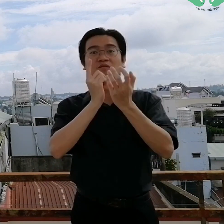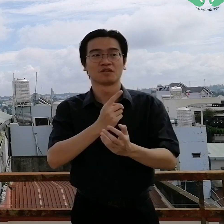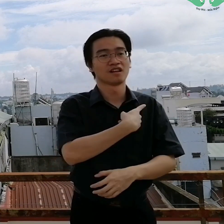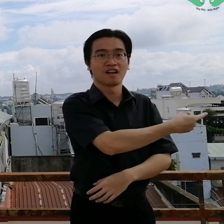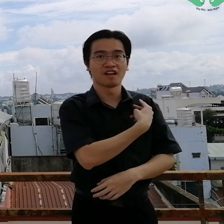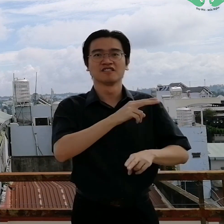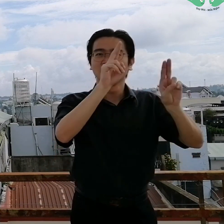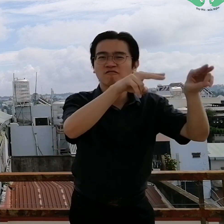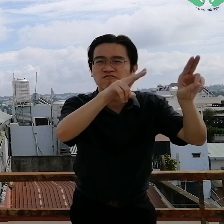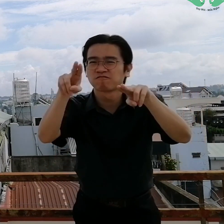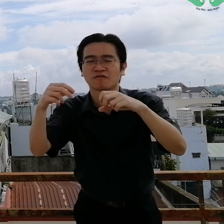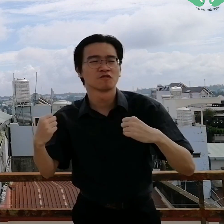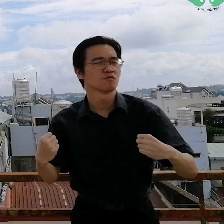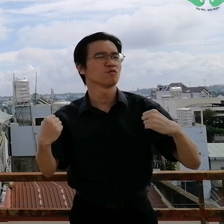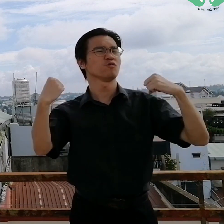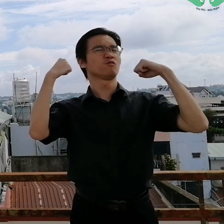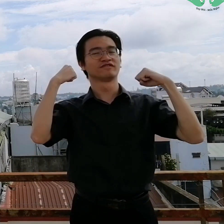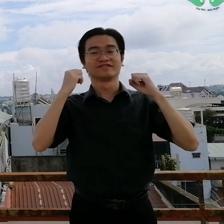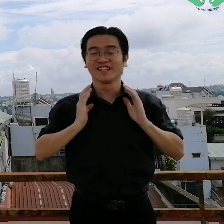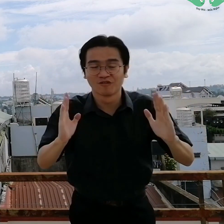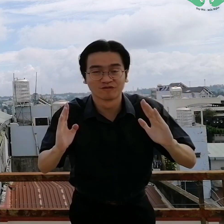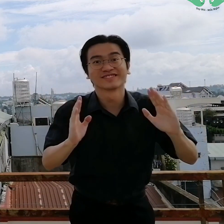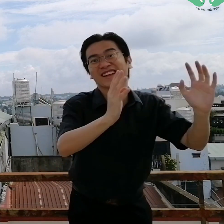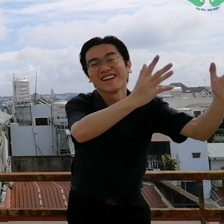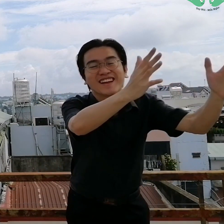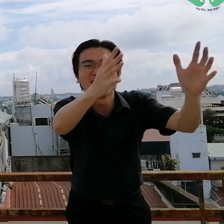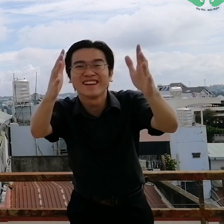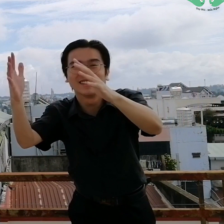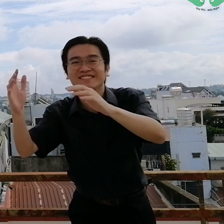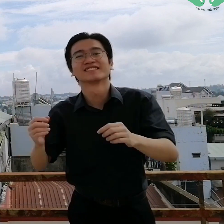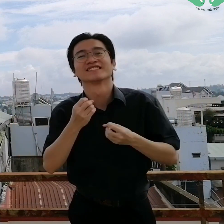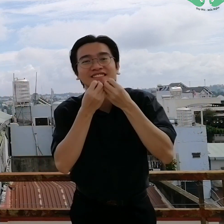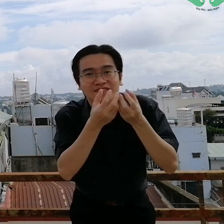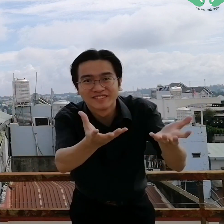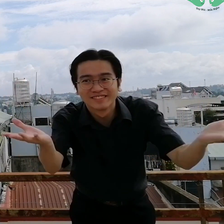Chúng tôi xin kính chúc các bạn đón một đêm Tết trung thu thật vui vẻ, khỏe mạnh và hạnh phúc. Xin cảm ơn